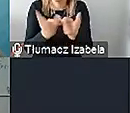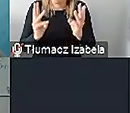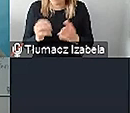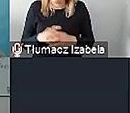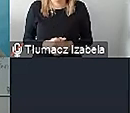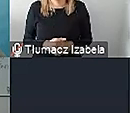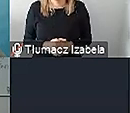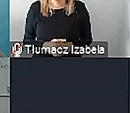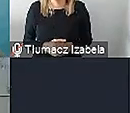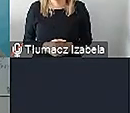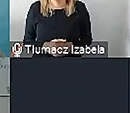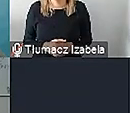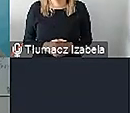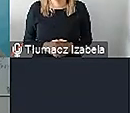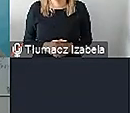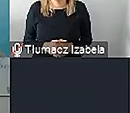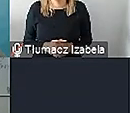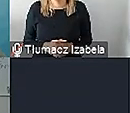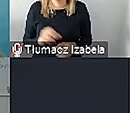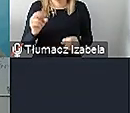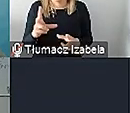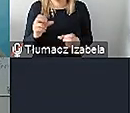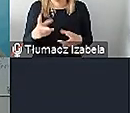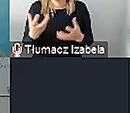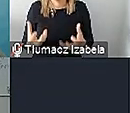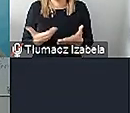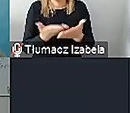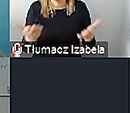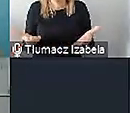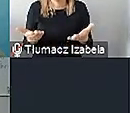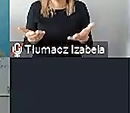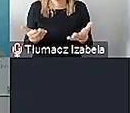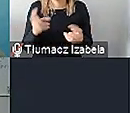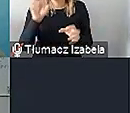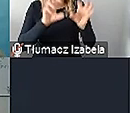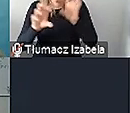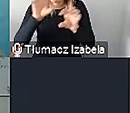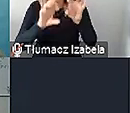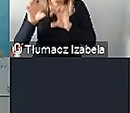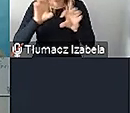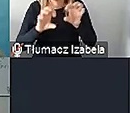I chciałam jeszcze zachęcić do śledzenia naszych wydarzeń.